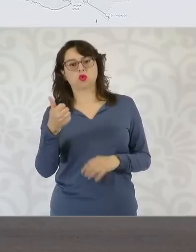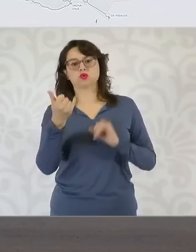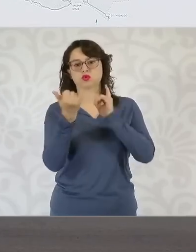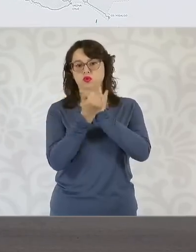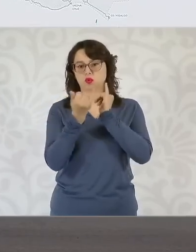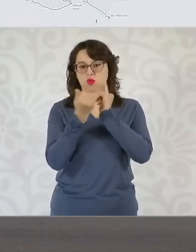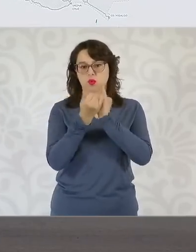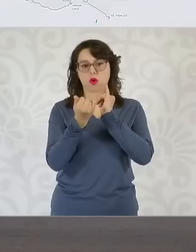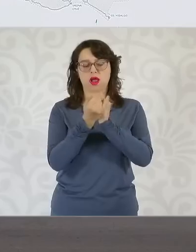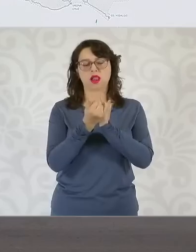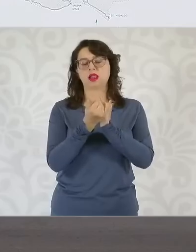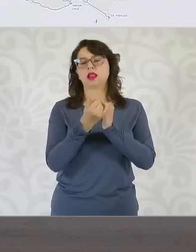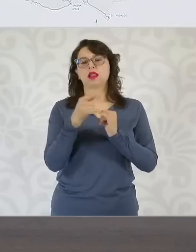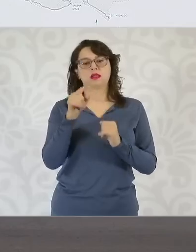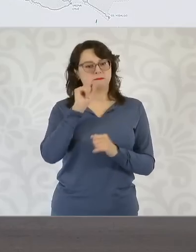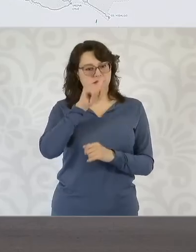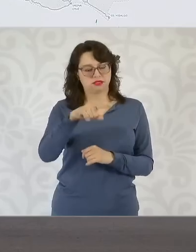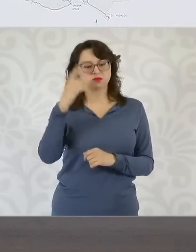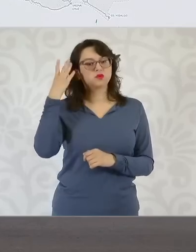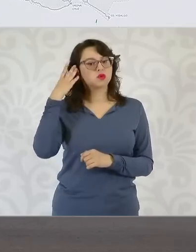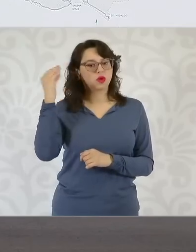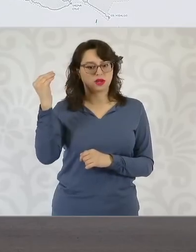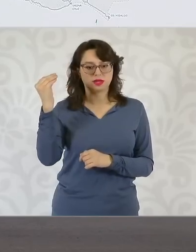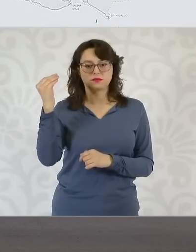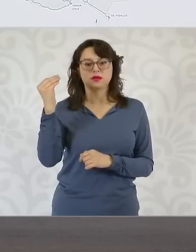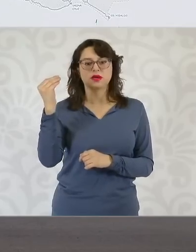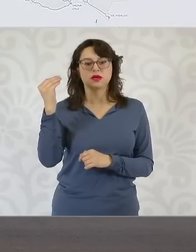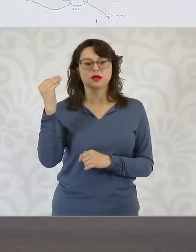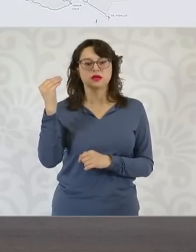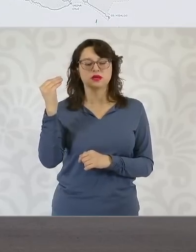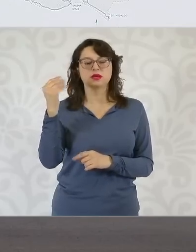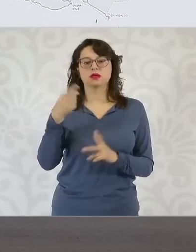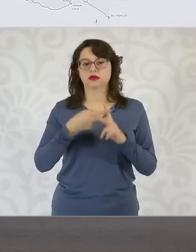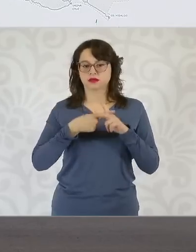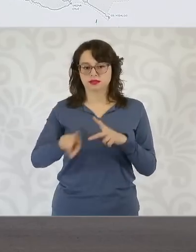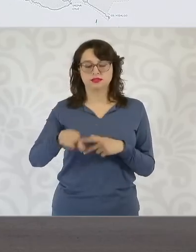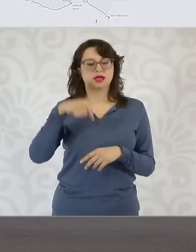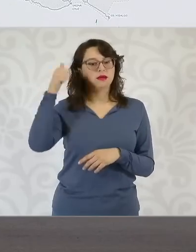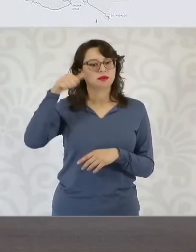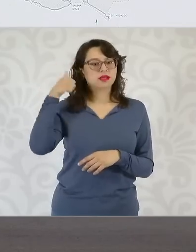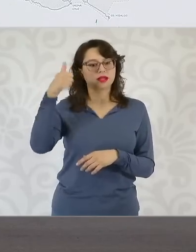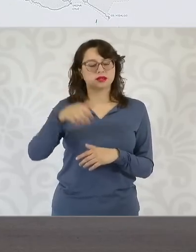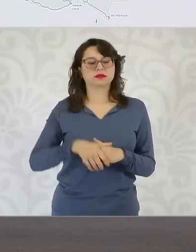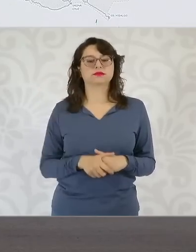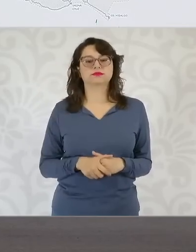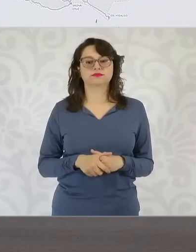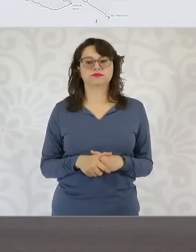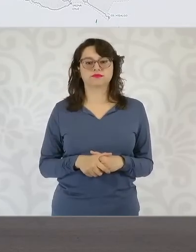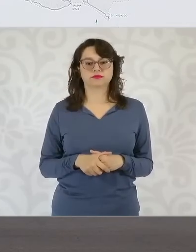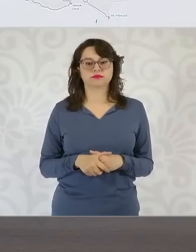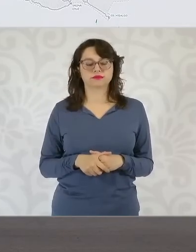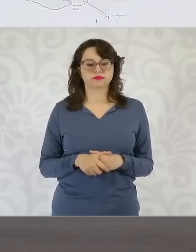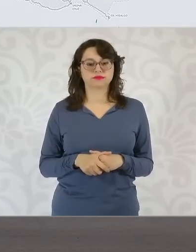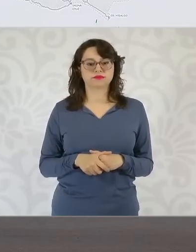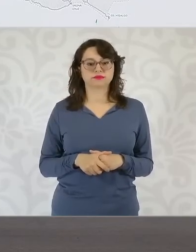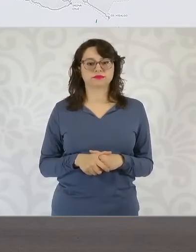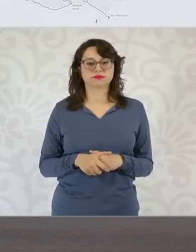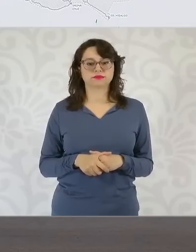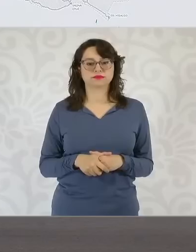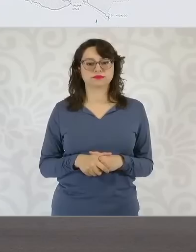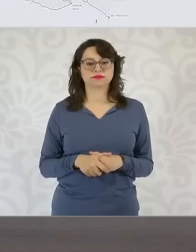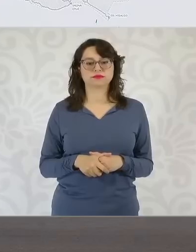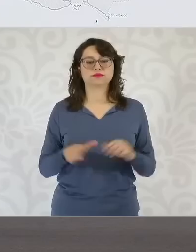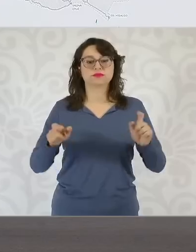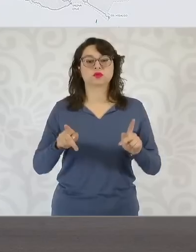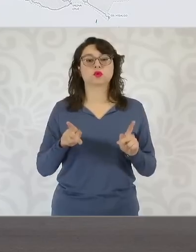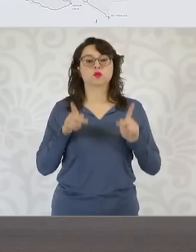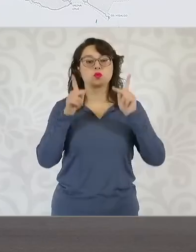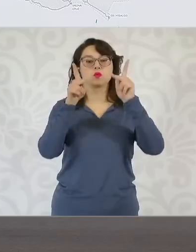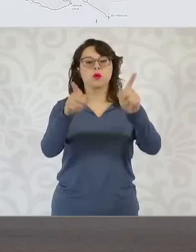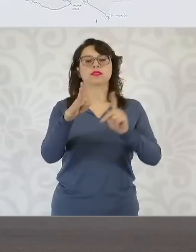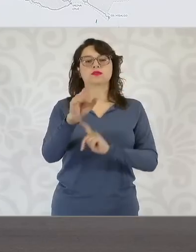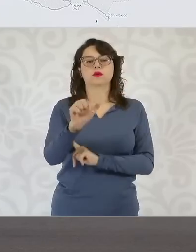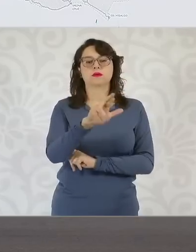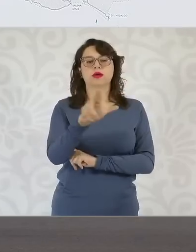en Libramiento Arco Norte en inicia en abril la siguiente es el puente barrio quinto este